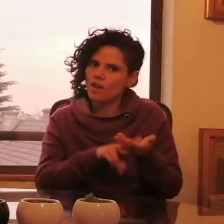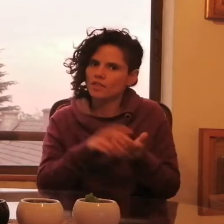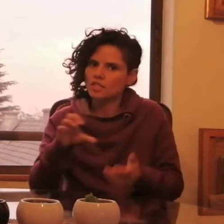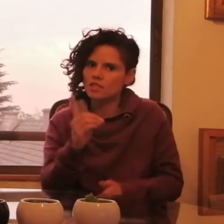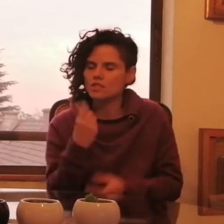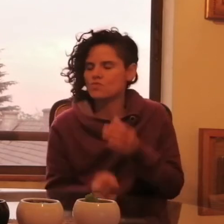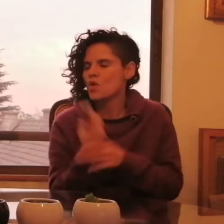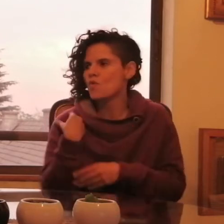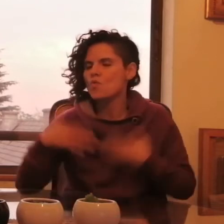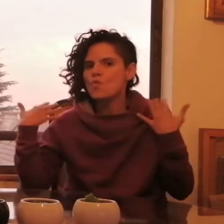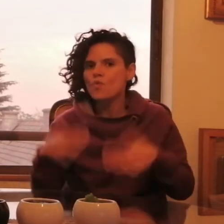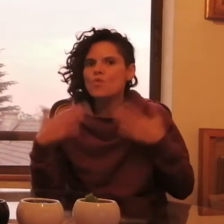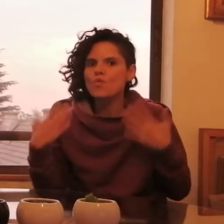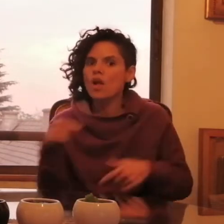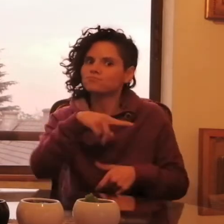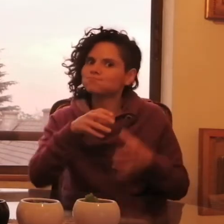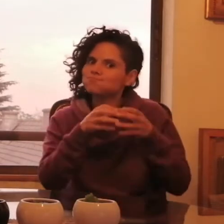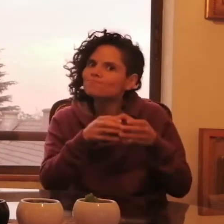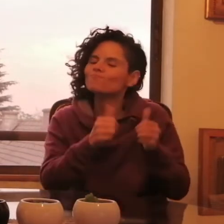atentos las chiquillas tienen super buen material y hacen muy bien la pega